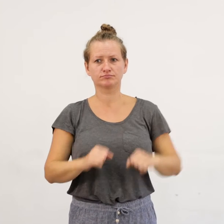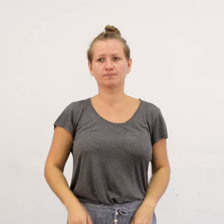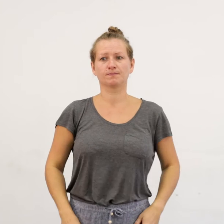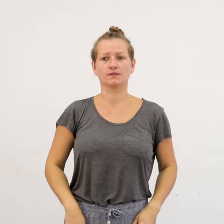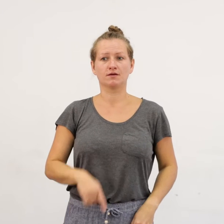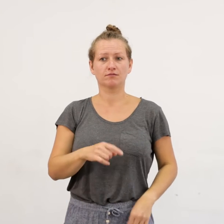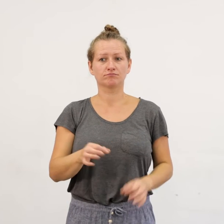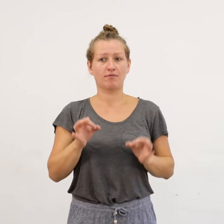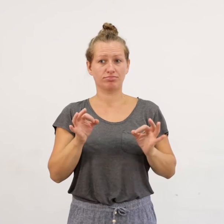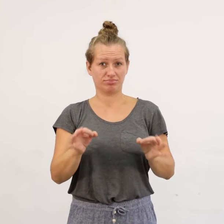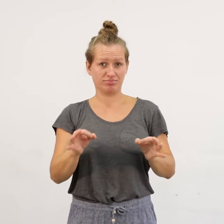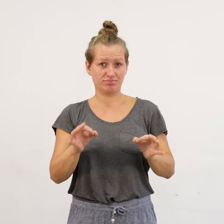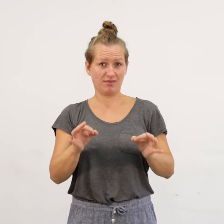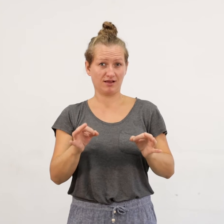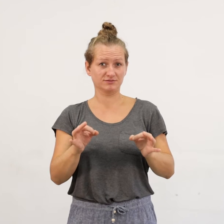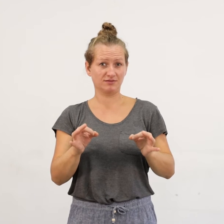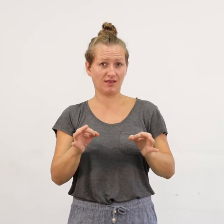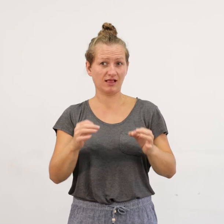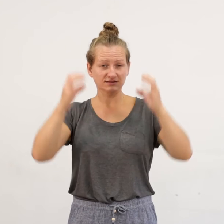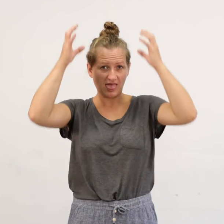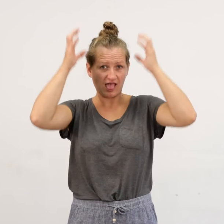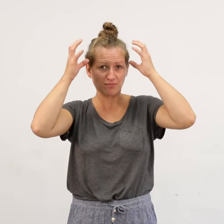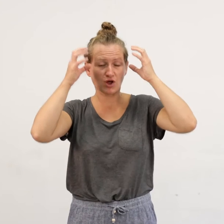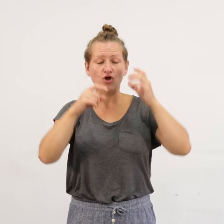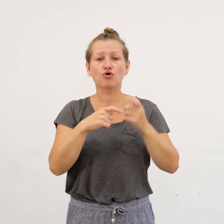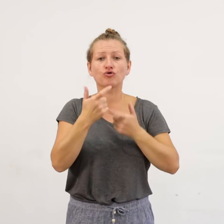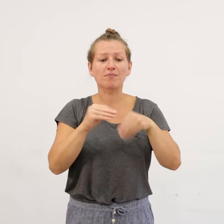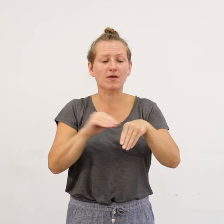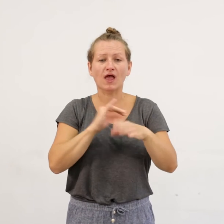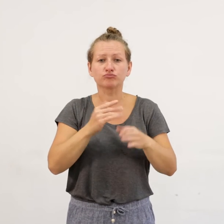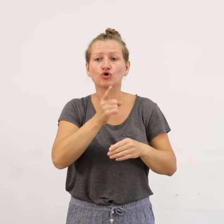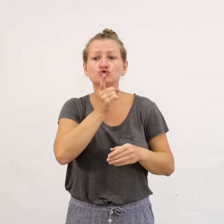Współcześnie do ich produkcji używa się